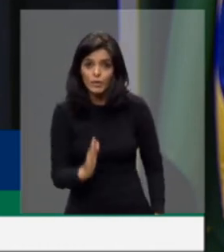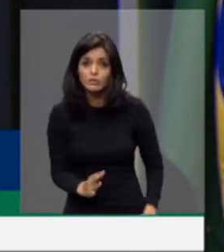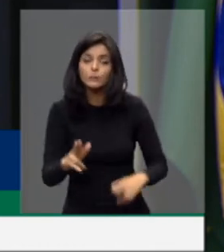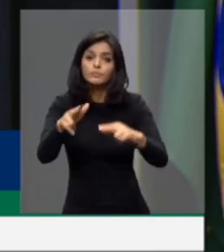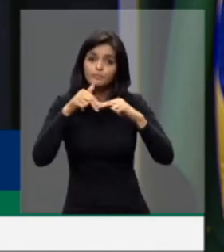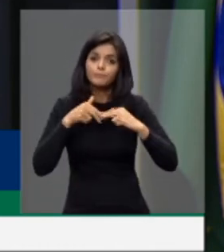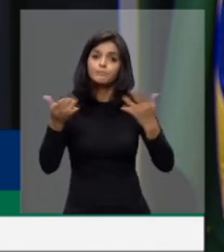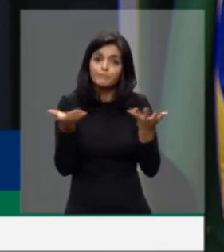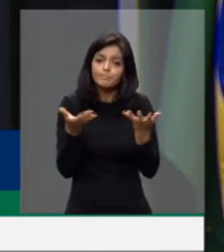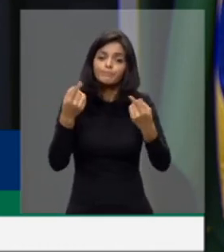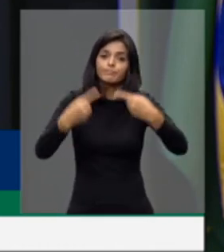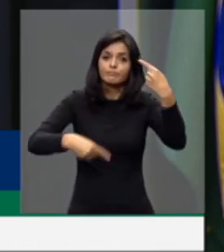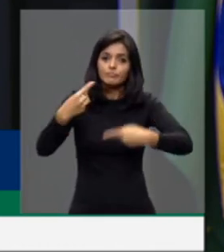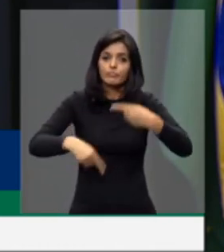A UMA DISCUSSÃO DE MERAMENTE QUESTÃO TARIFÁRIA, NÓS